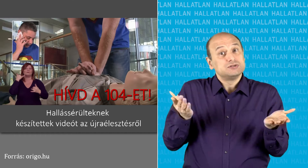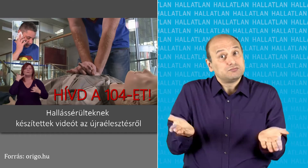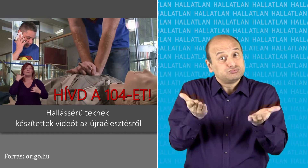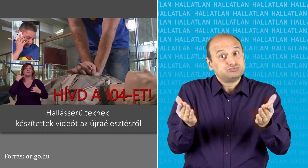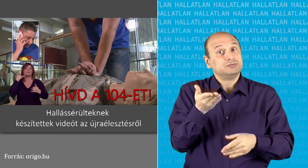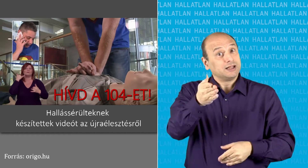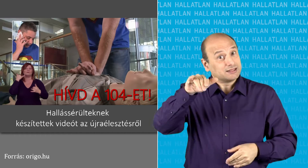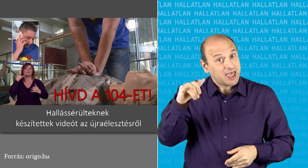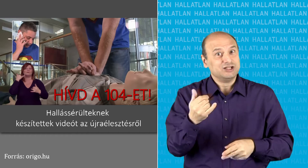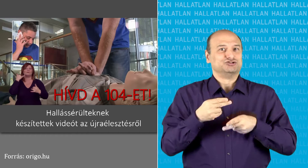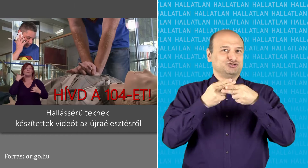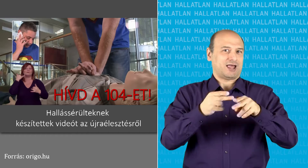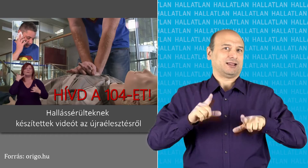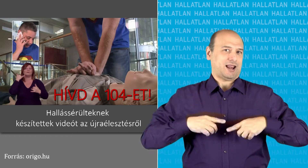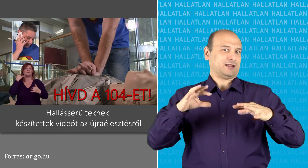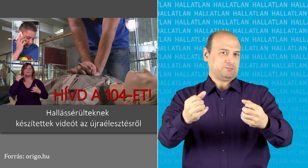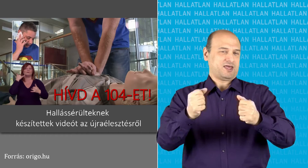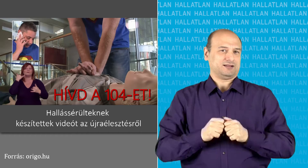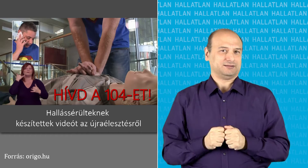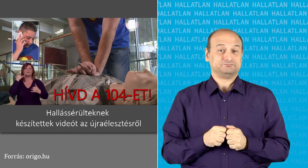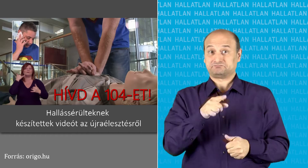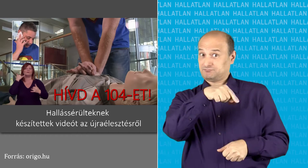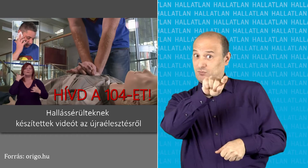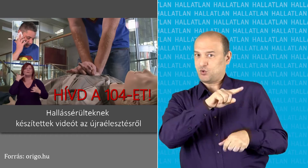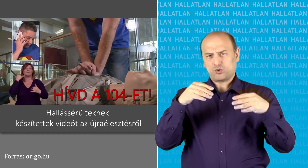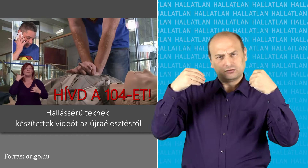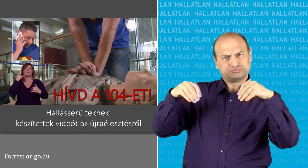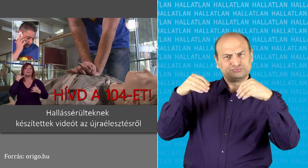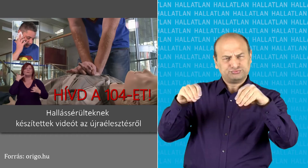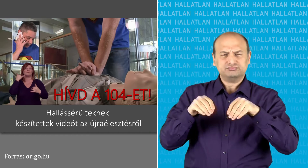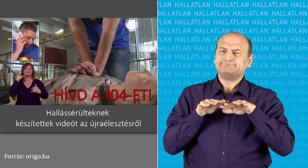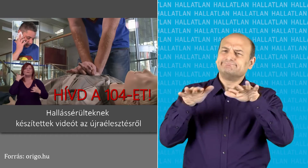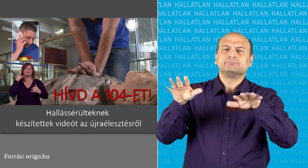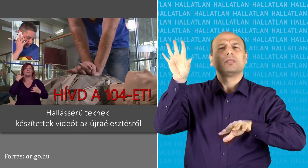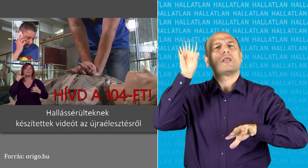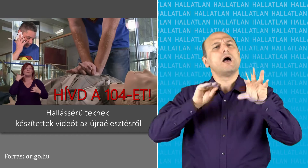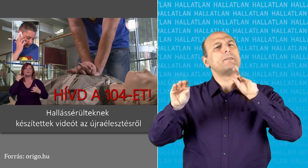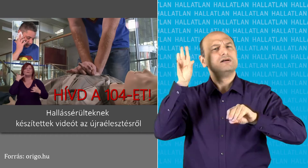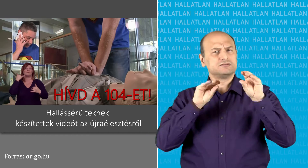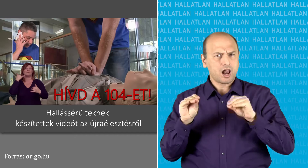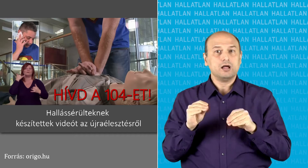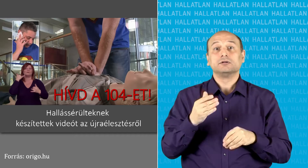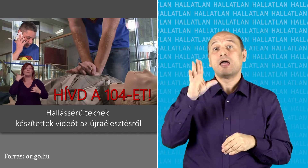és arra biztatnak mindenkit, hogy legyenek hősök, mentsenek életet. Tapasztalataikról mesélve elmondták,